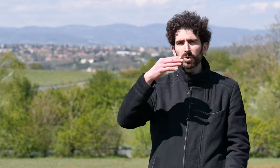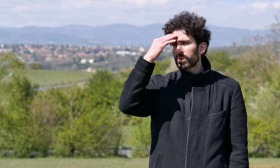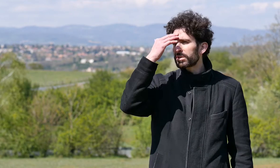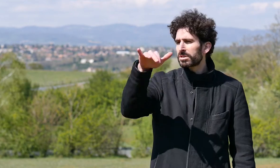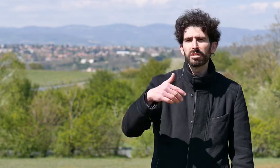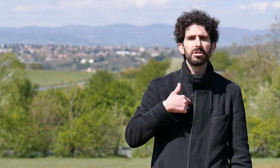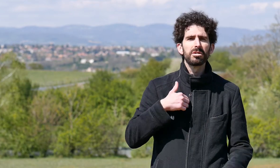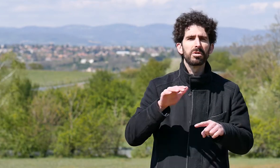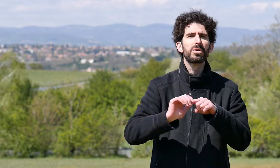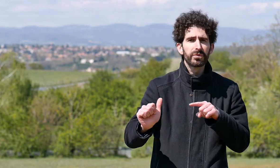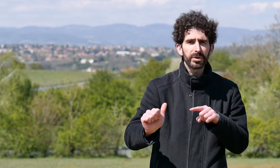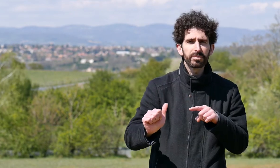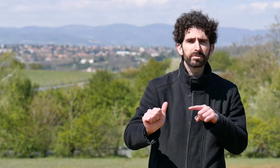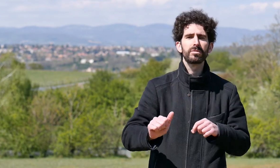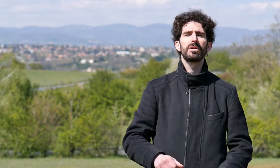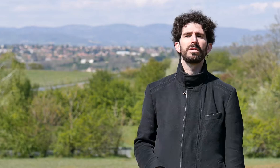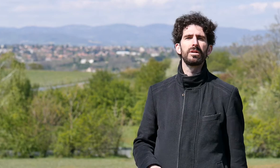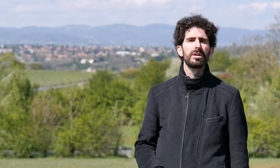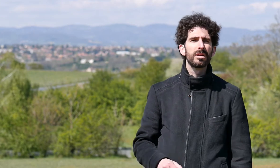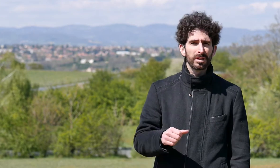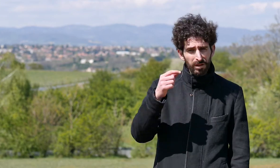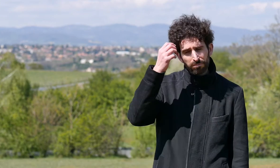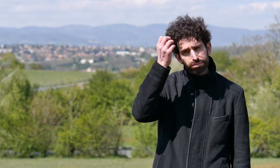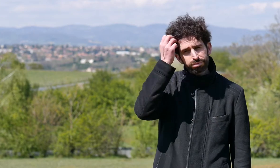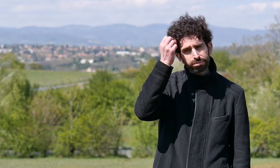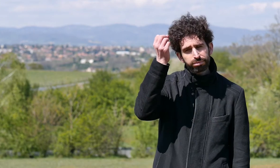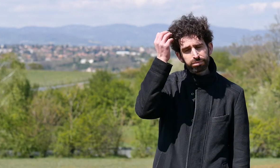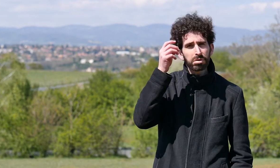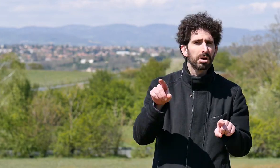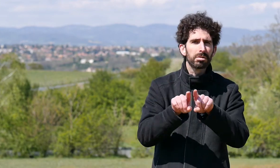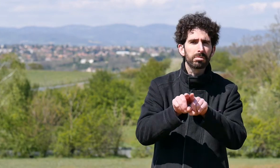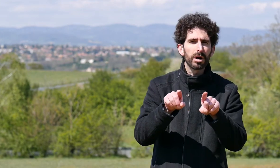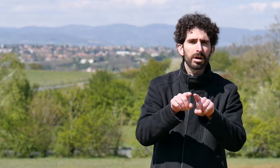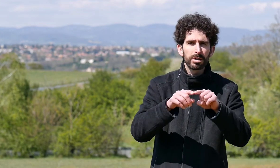sait que c'est moi qui le fais. Pour la parole intérieure, c'est pareil.